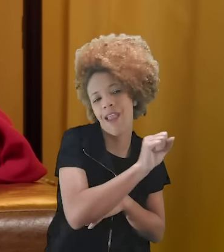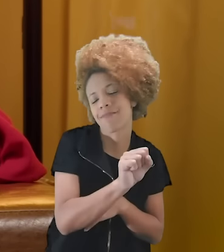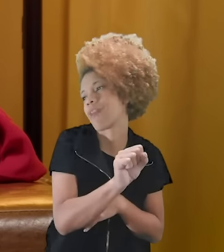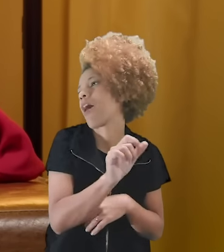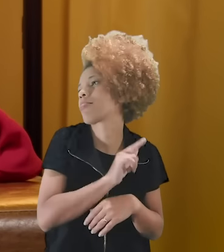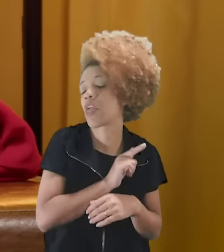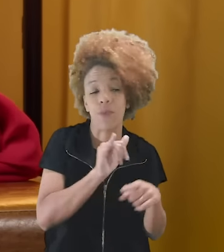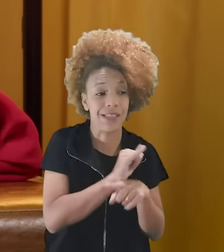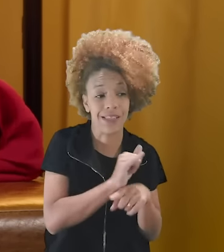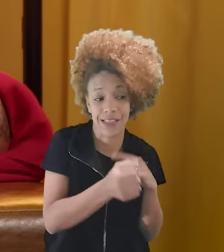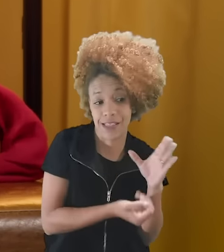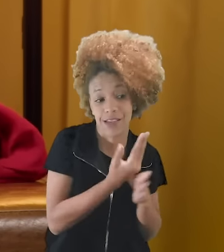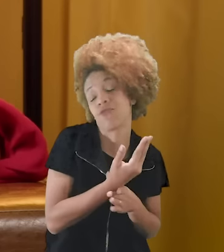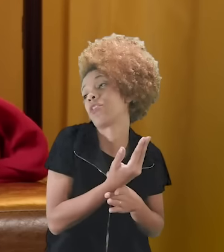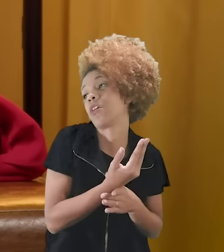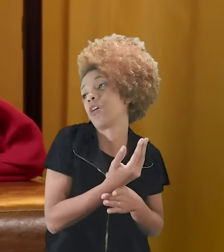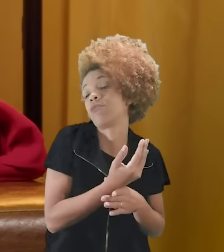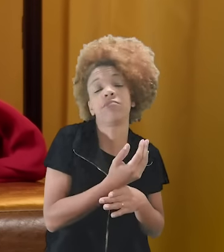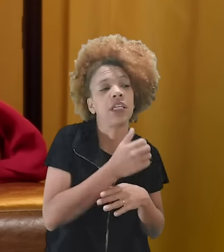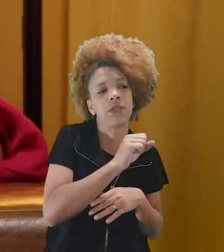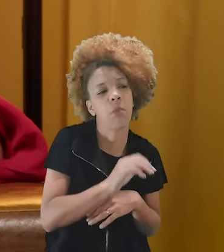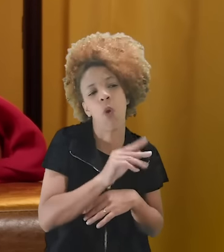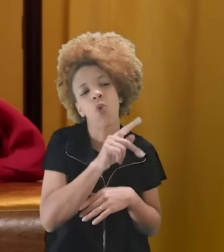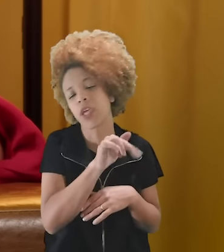Então tem um jogador que vai lançar o CS o v jogador que vai lançar uma Smoke uma habilidade